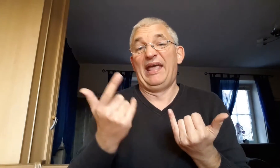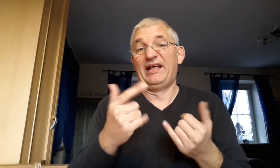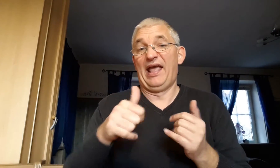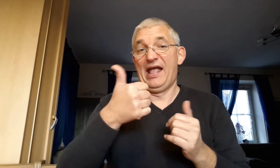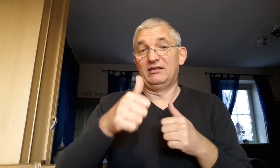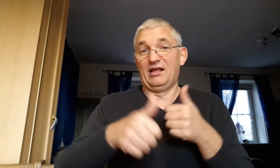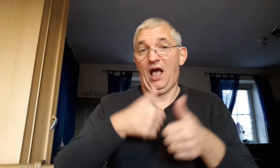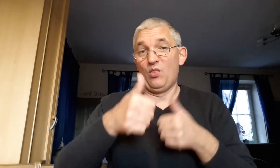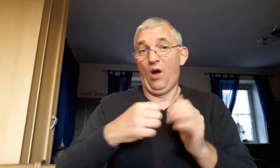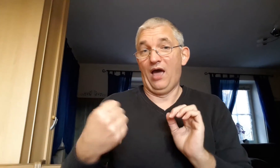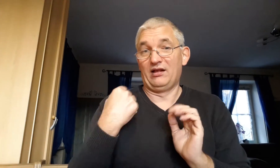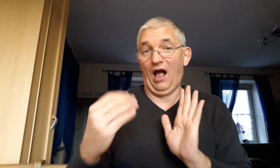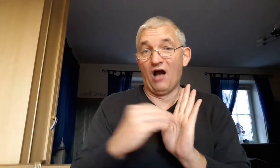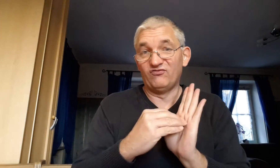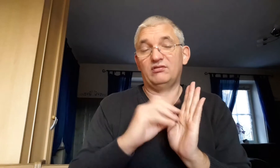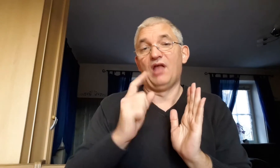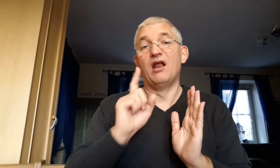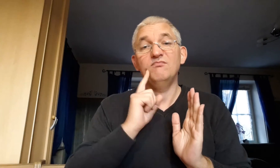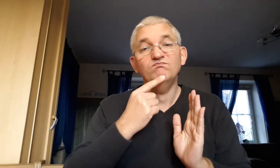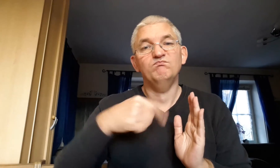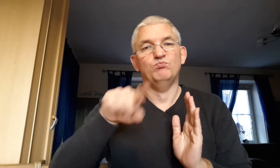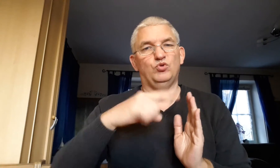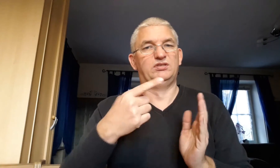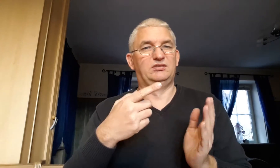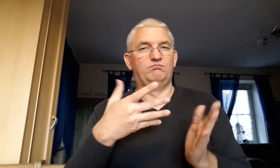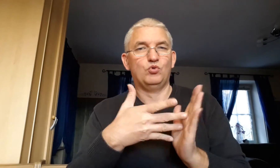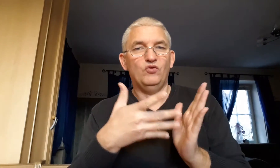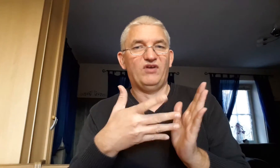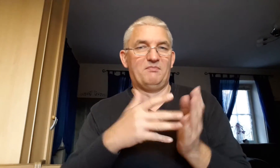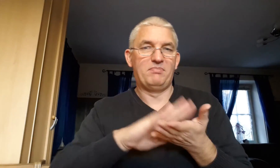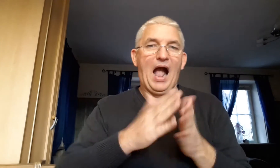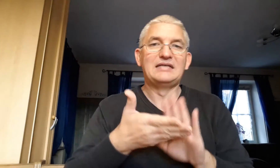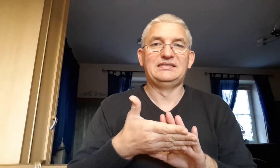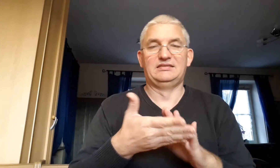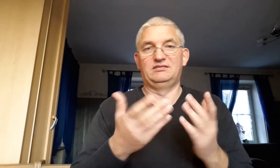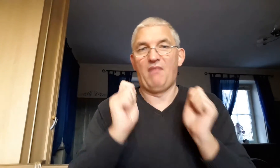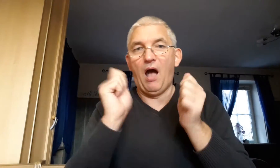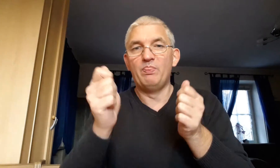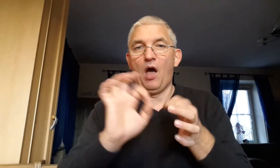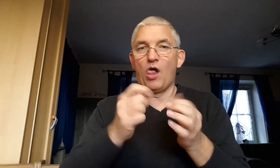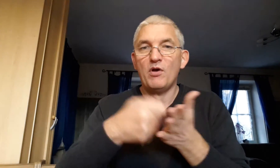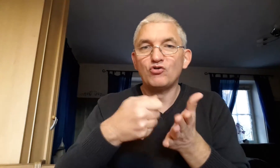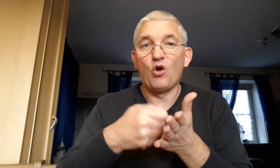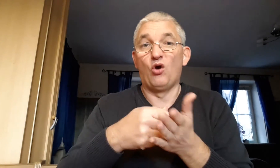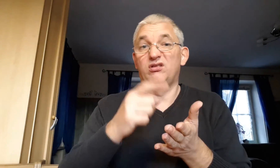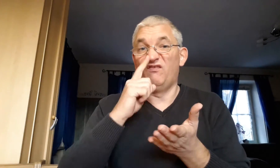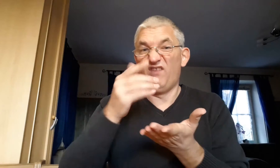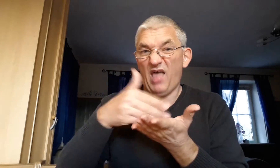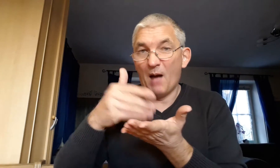Ich denke, wenn das Gesetz am 1. Januar in Kraft tritt,... dann müssen wir die praktische Umsetzung prüfen. Also Anträge auf Übernahme der Dolmetscherkosten stellen.